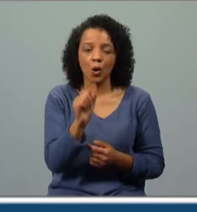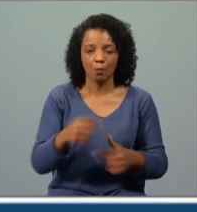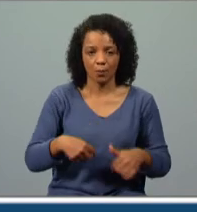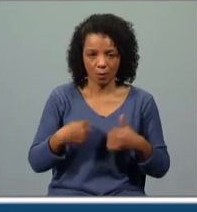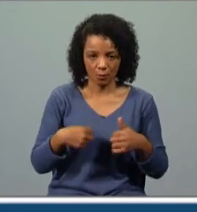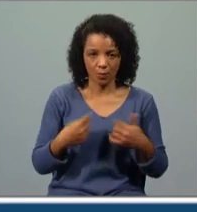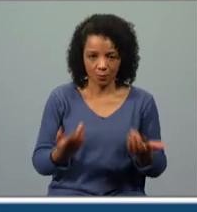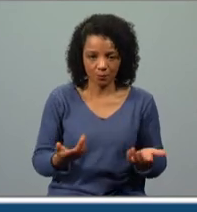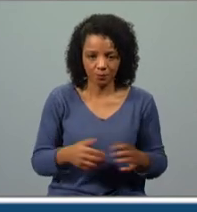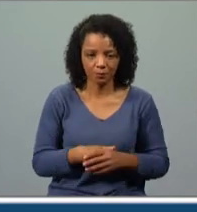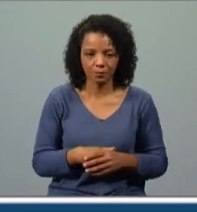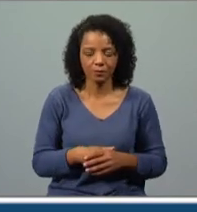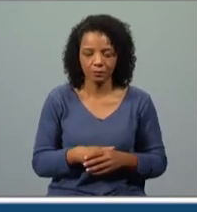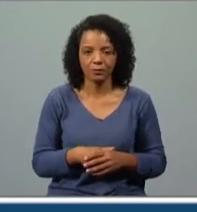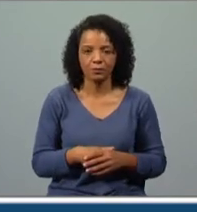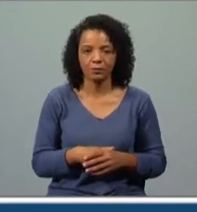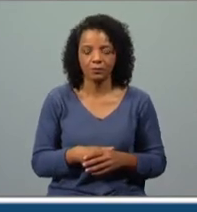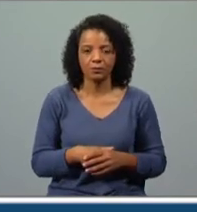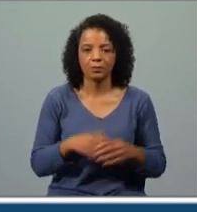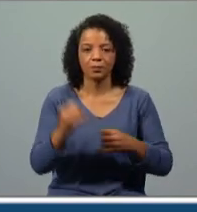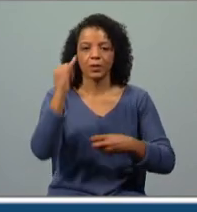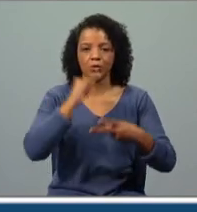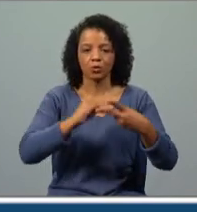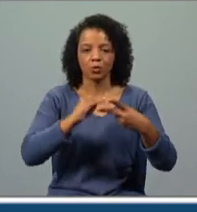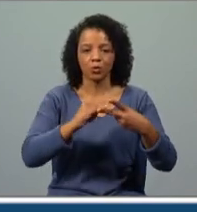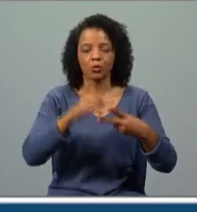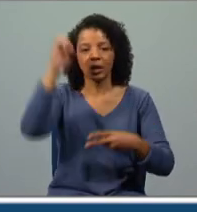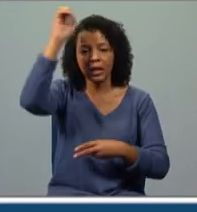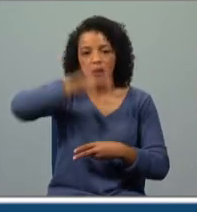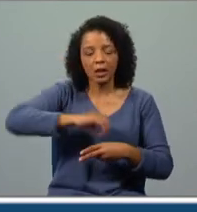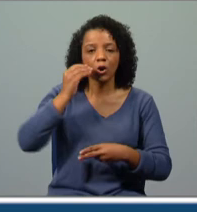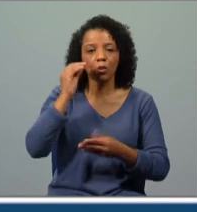nome próprio não é Ou seja e no segundo ninguém está escrito com minúscula 專有名稱不是 那是並且在第二個沒有人是小寫的